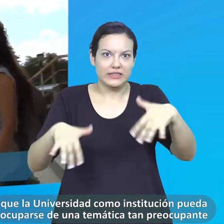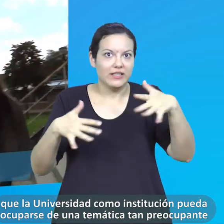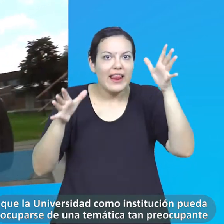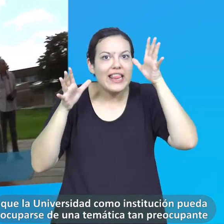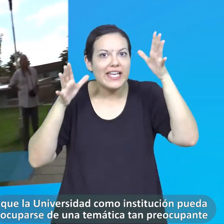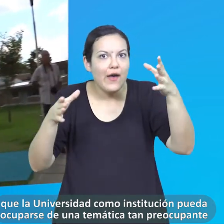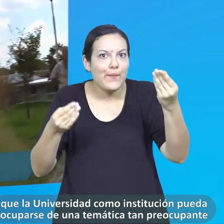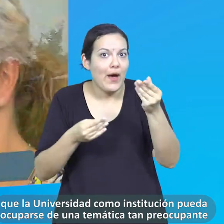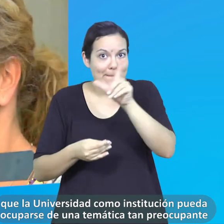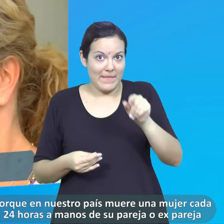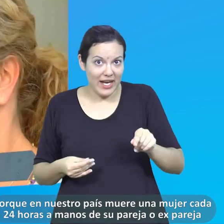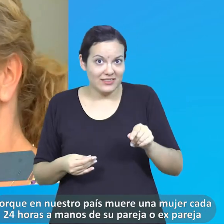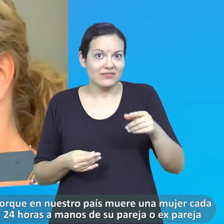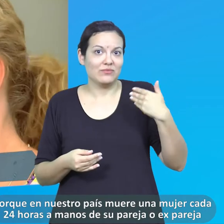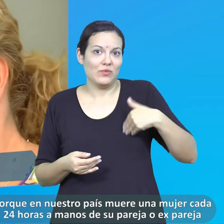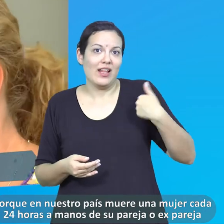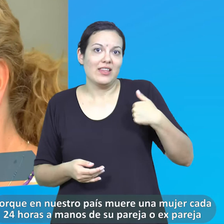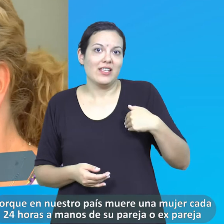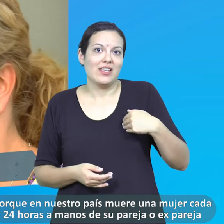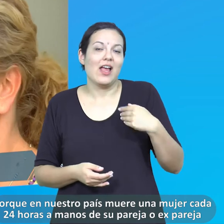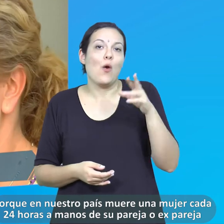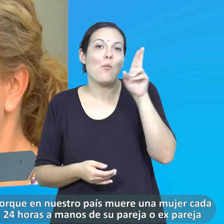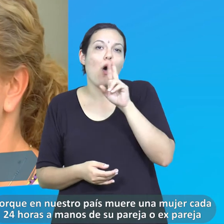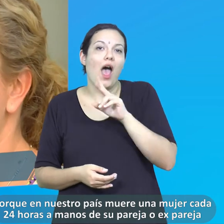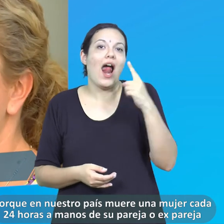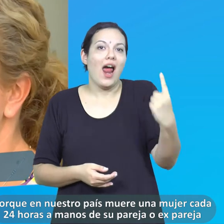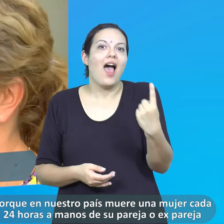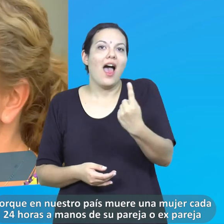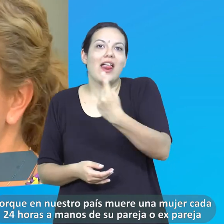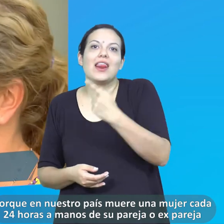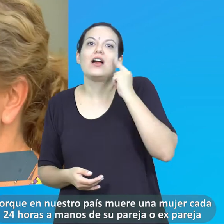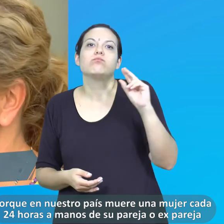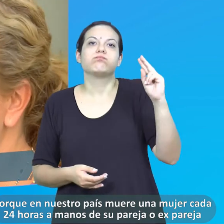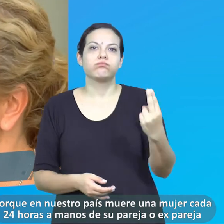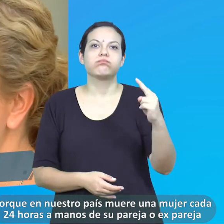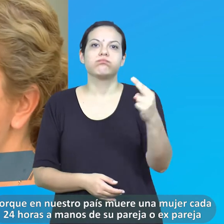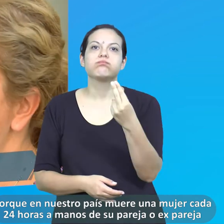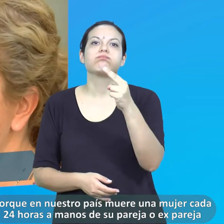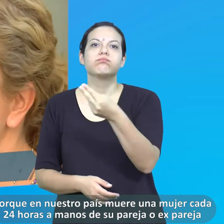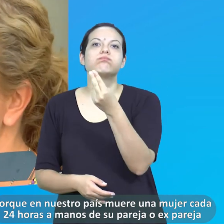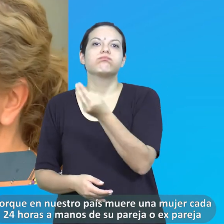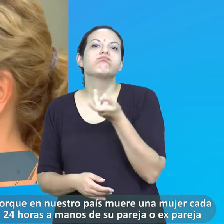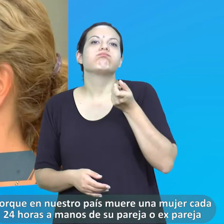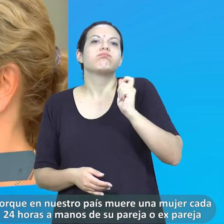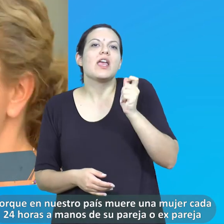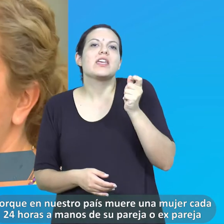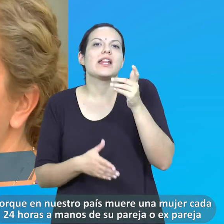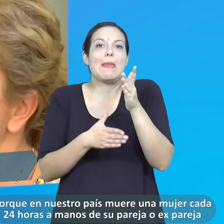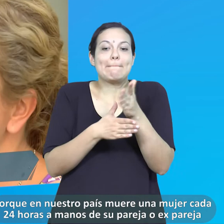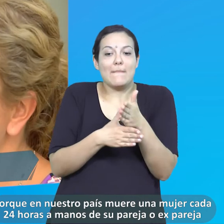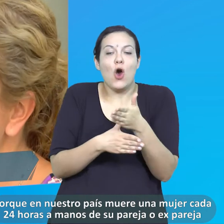porque en nuestro país, muere una mujer cada 24 horas a manos de su pareja o ex pareja